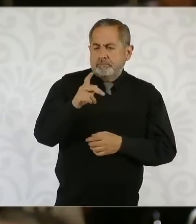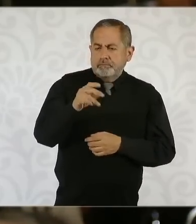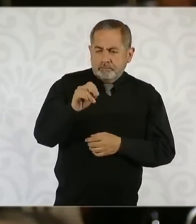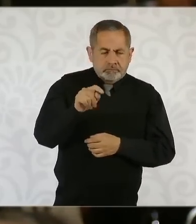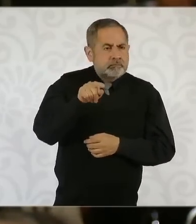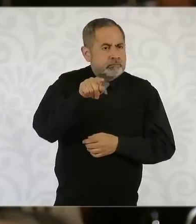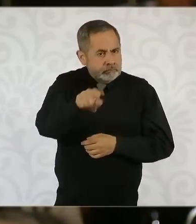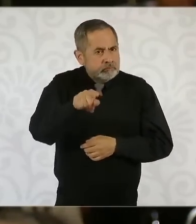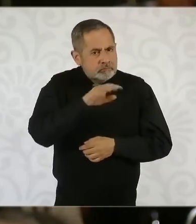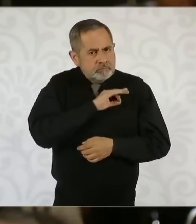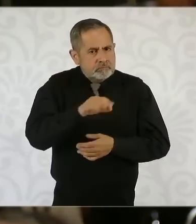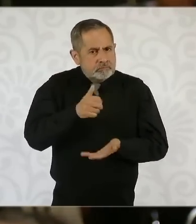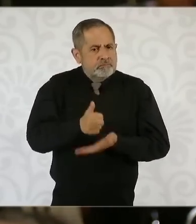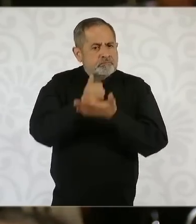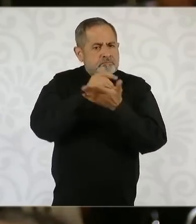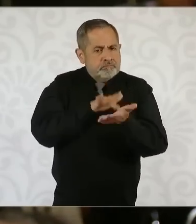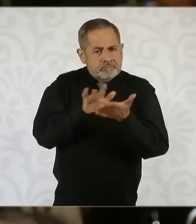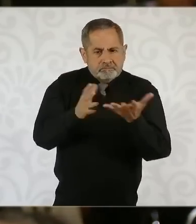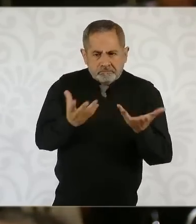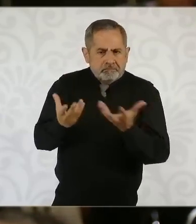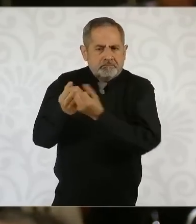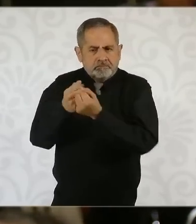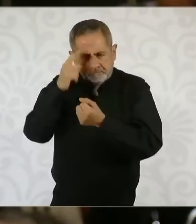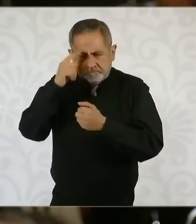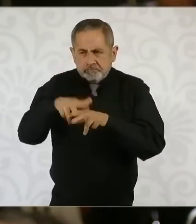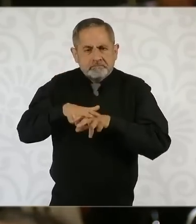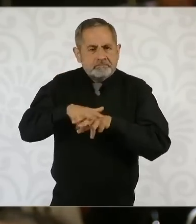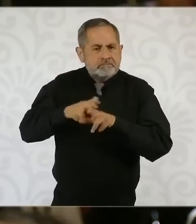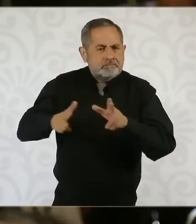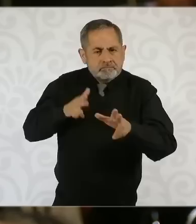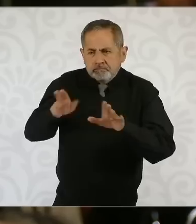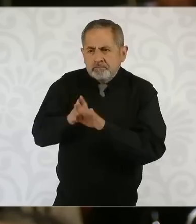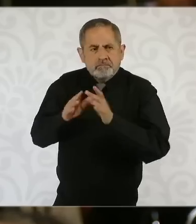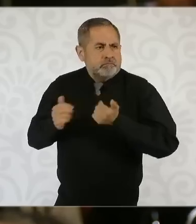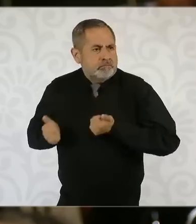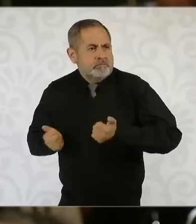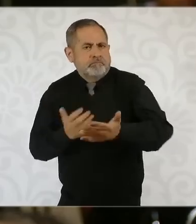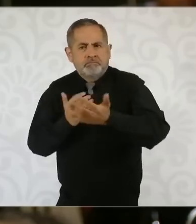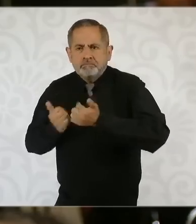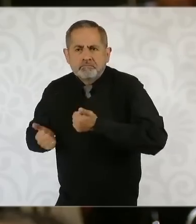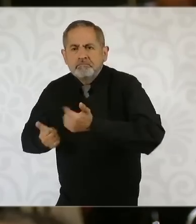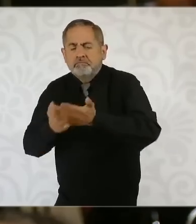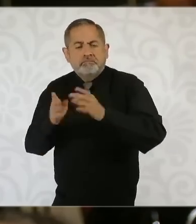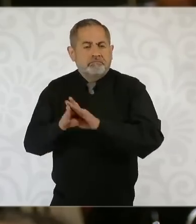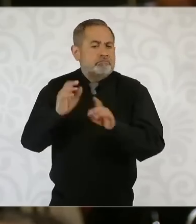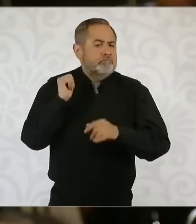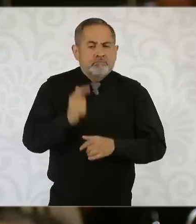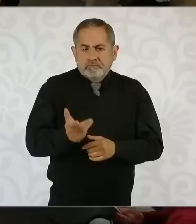Obviamente el apoyo a este tema ferroviario en la distribución de todo este tipo de materiales